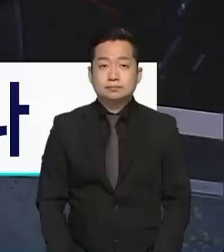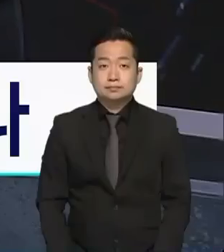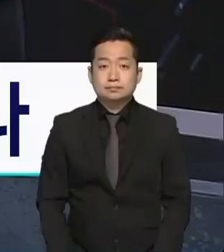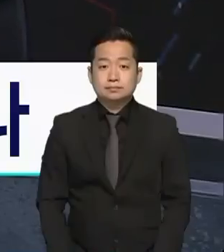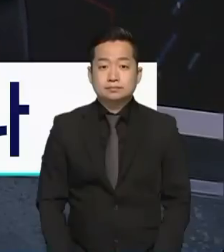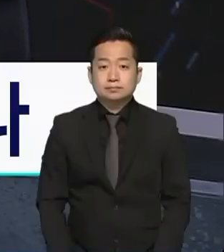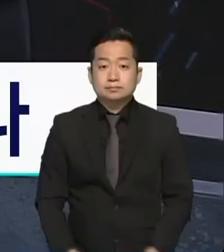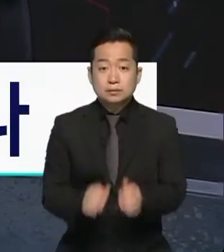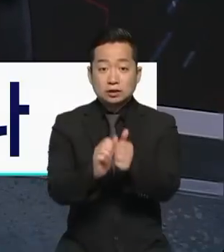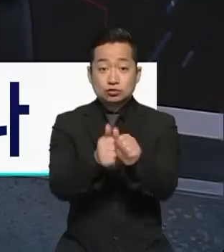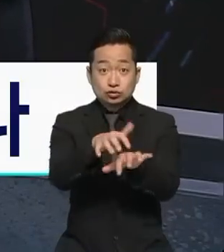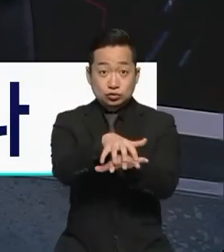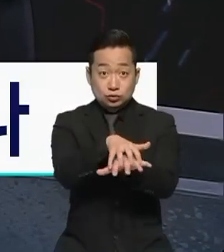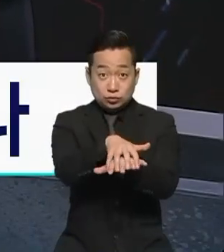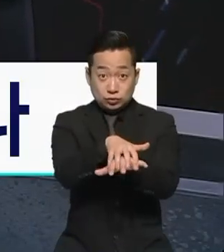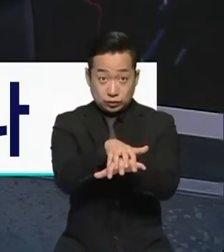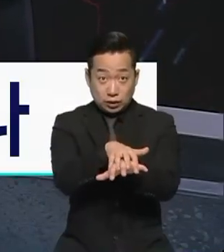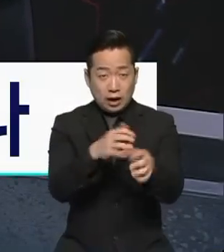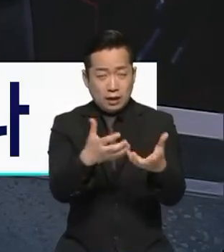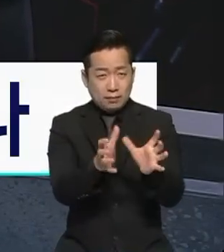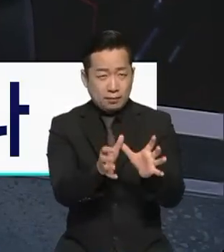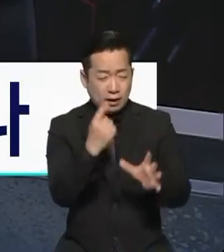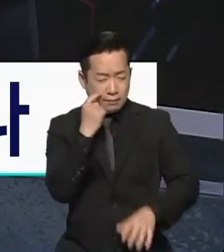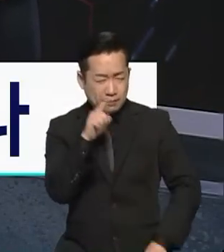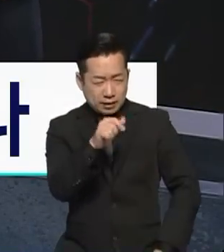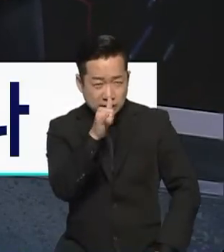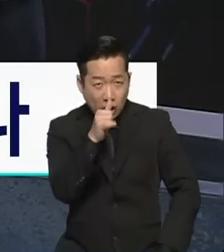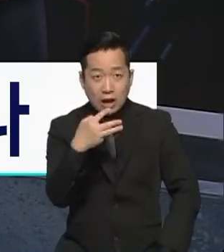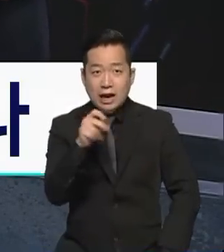(앵커) 주가 조작 의혹의 총책으로 지목된 라덕연 투자자문사 대표는 저희